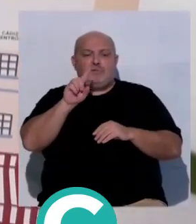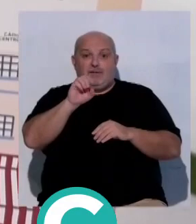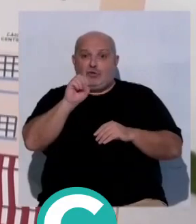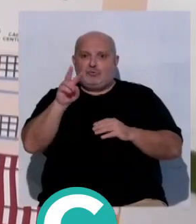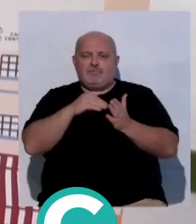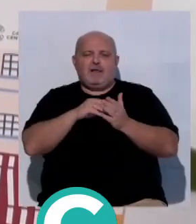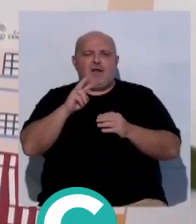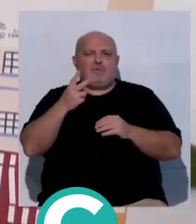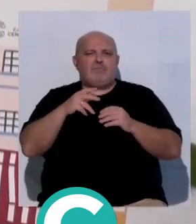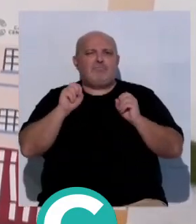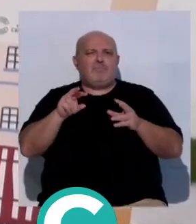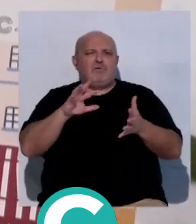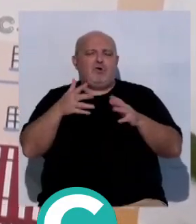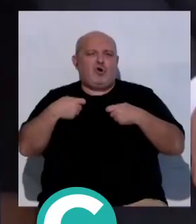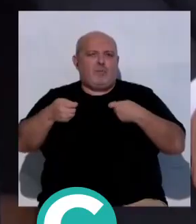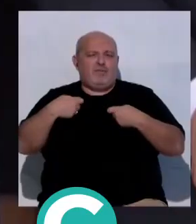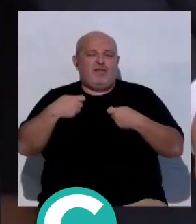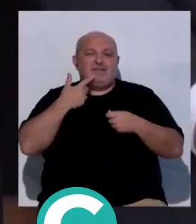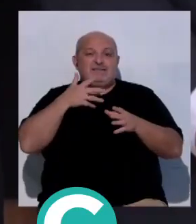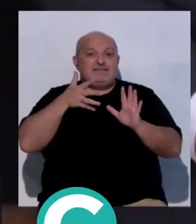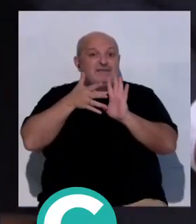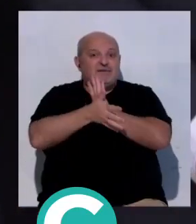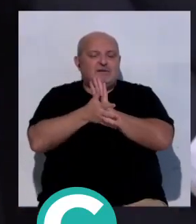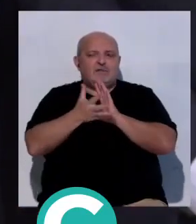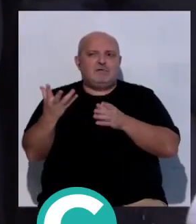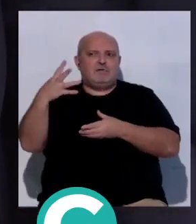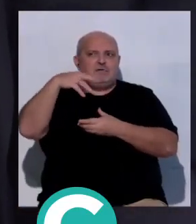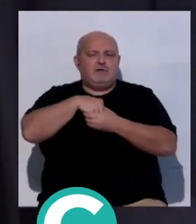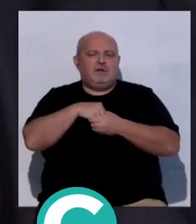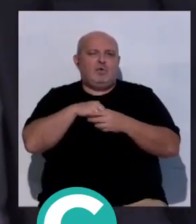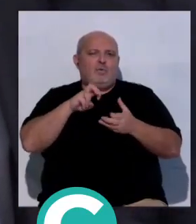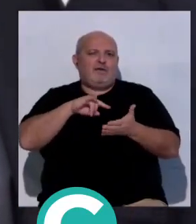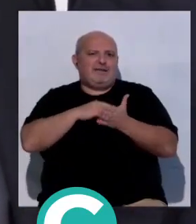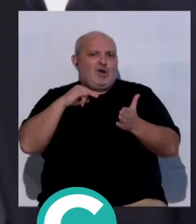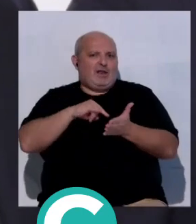la modernización del comercio lo que supone incorporarlo a las nuevas tecnologías no solo